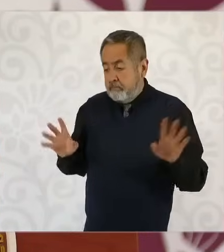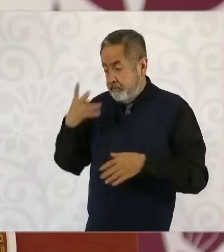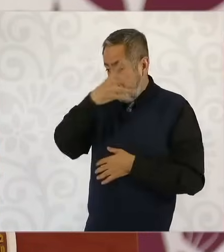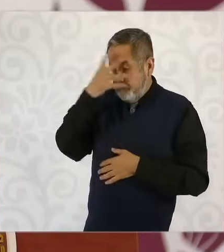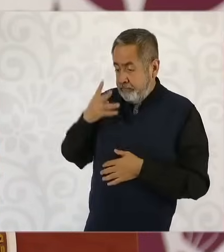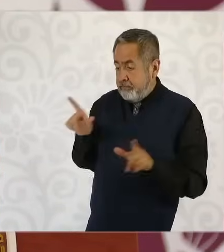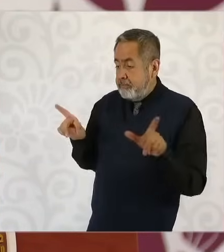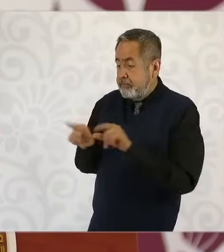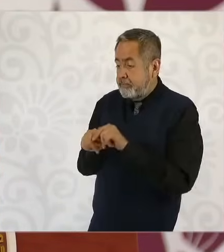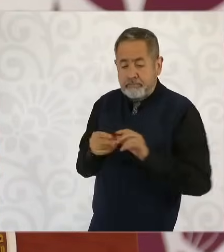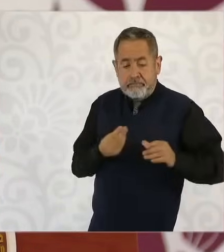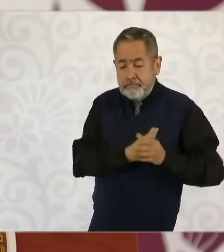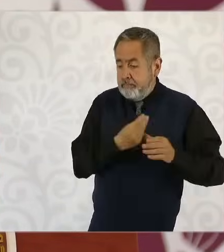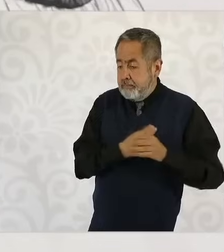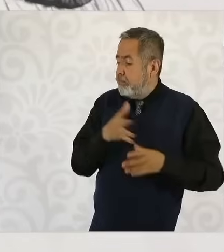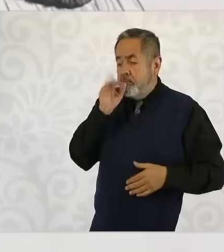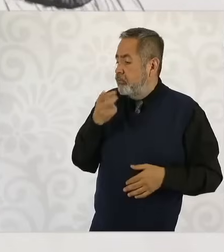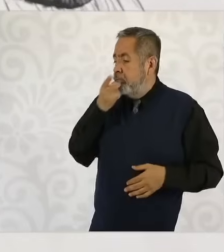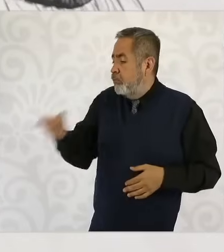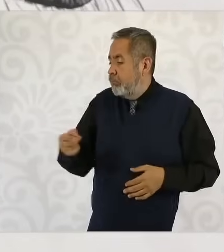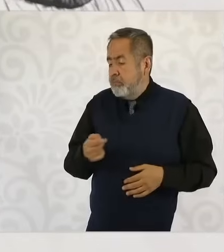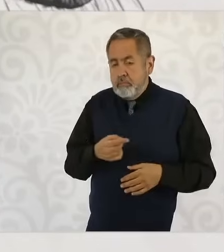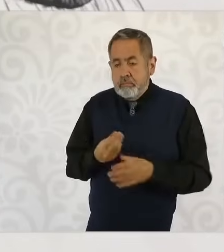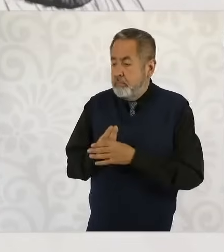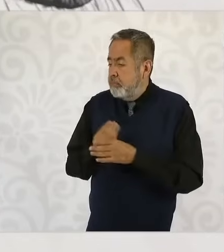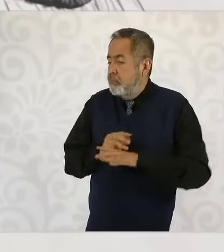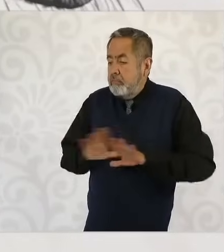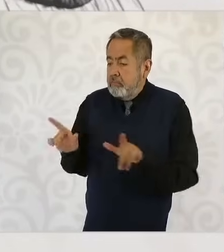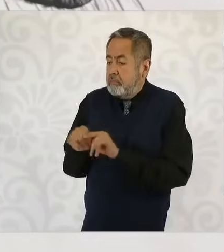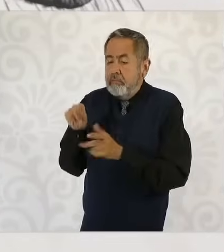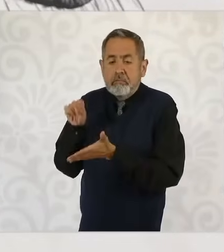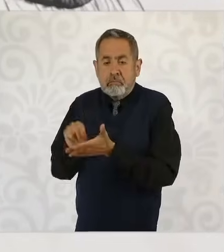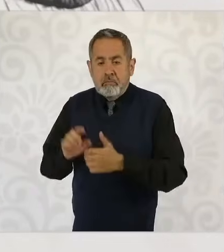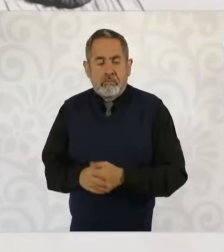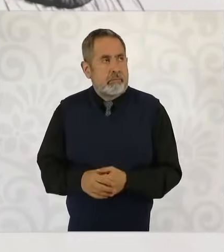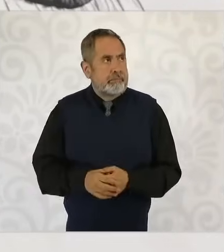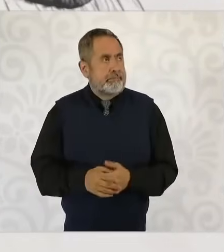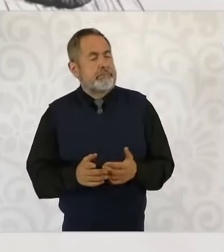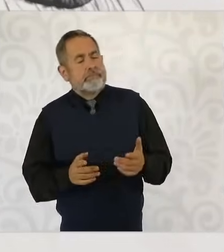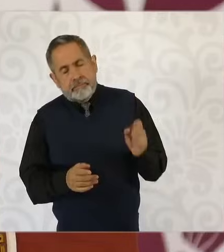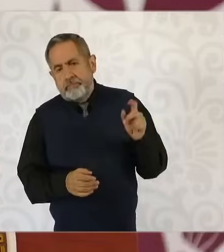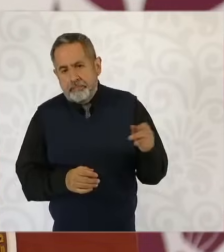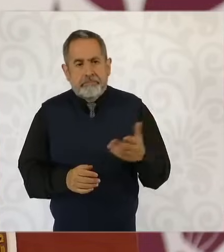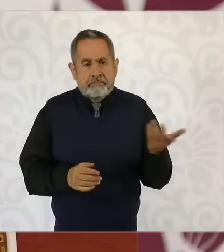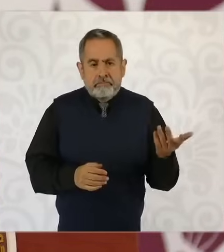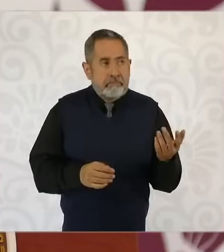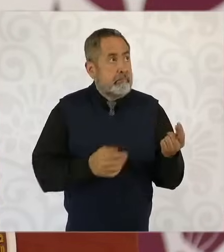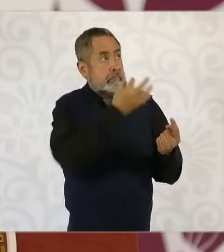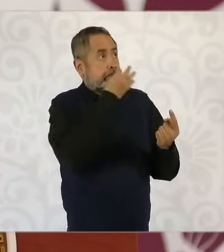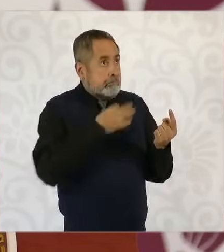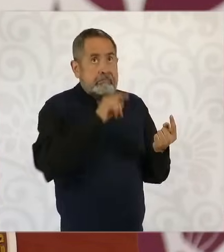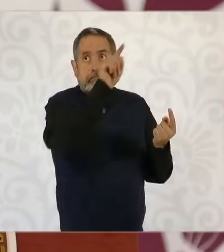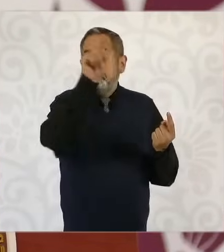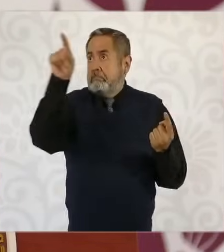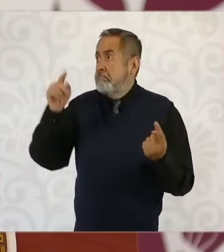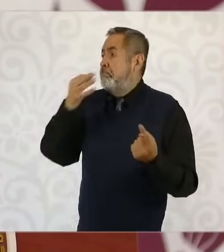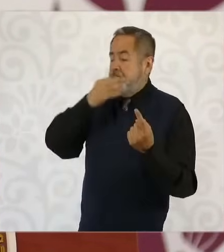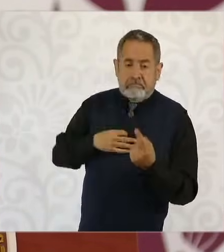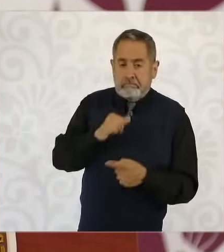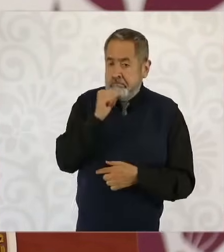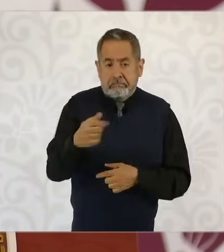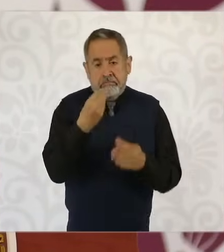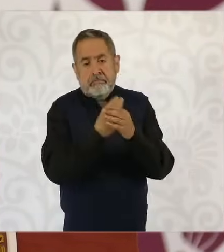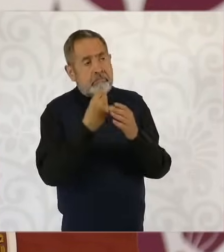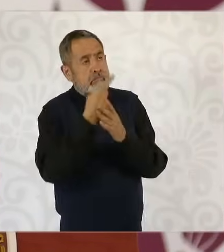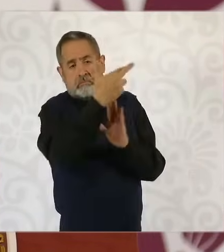privado." Entonces no es algo que tenga que ver con así lo tienen ellos en su regla entonces